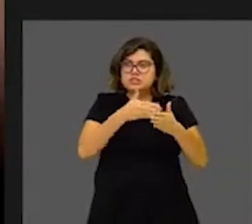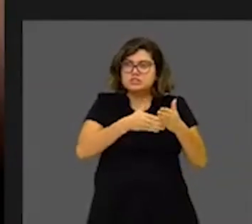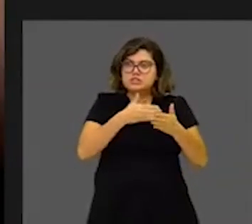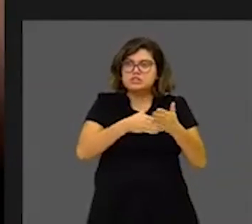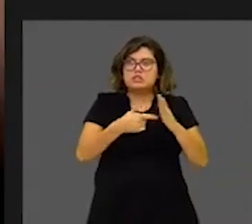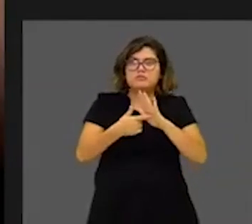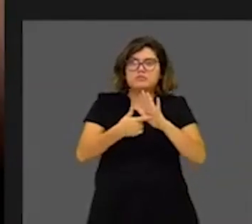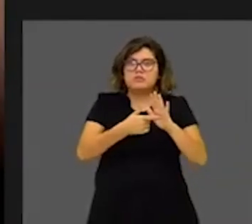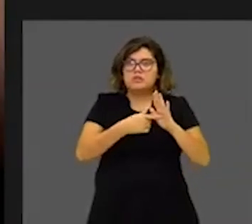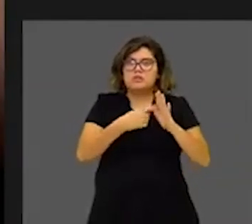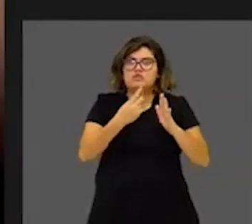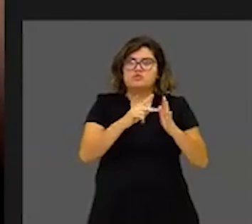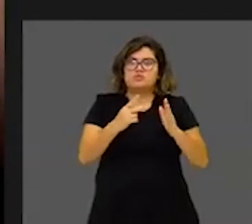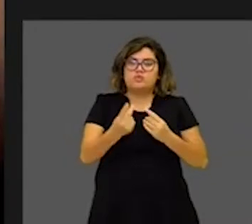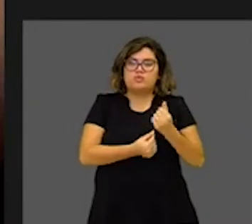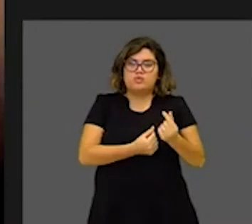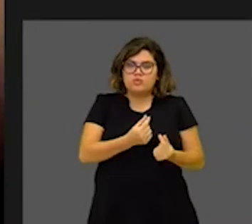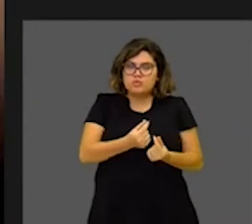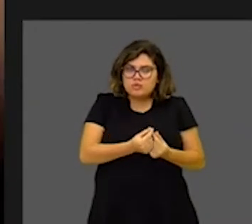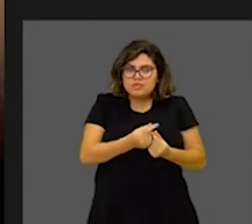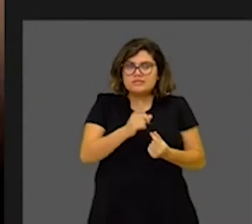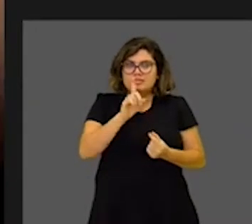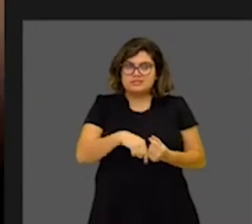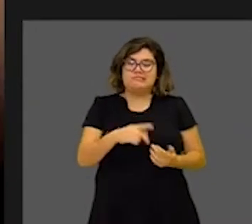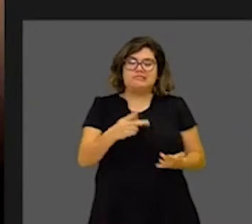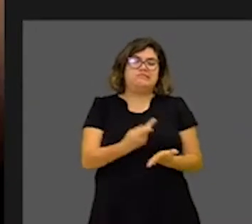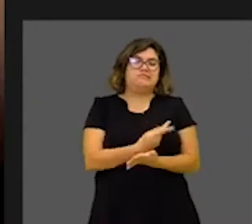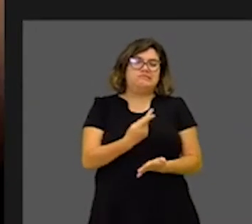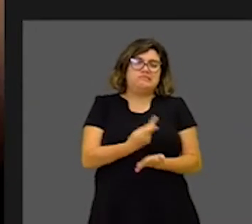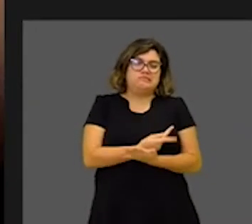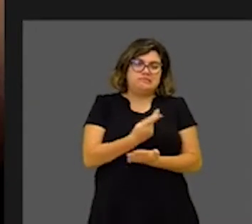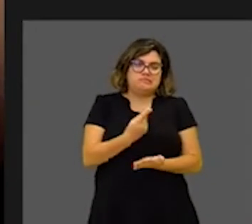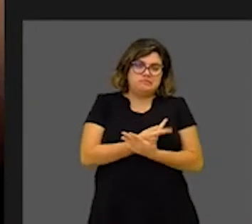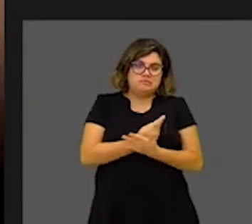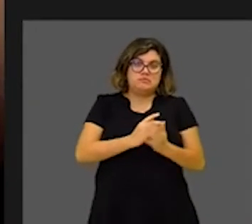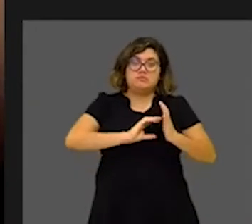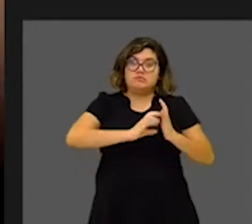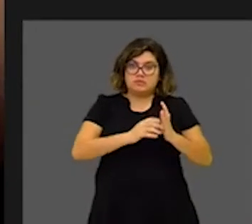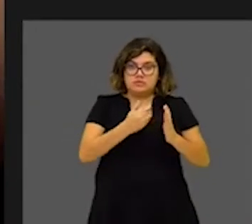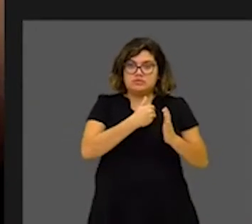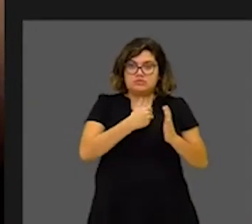suas contas O que é um erro é um partido político deveria entender de que me escute no público sobre